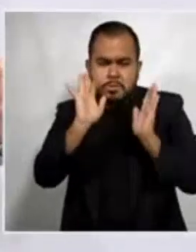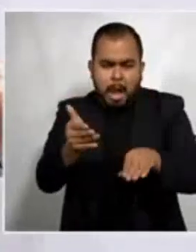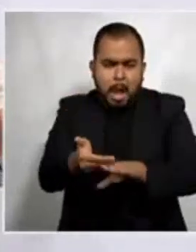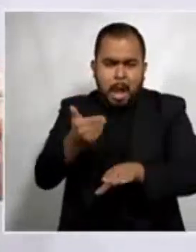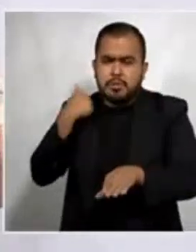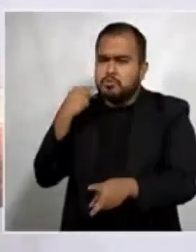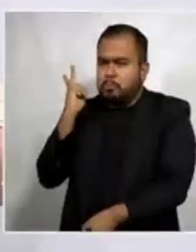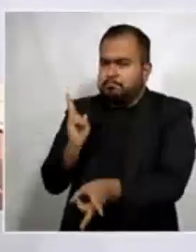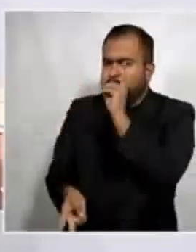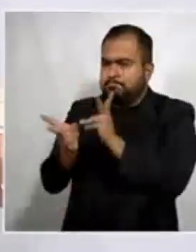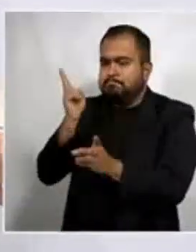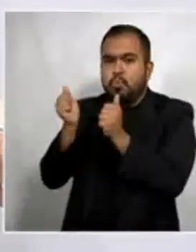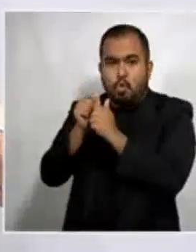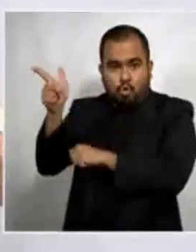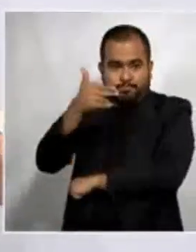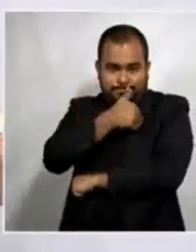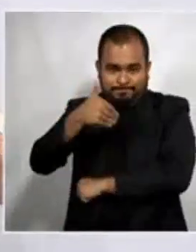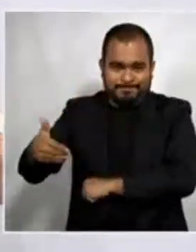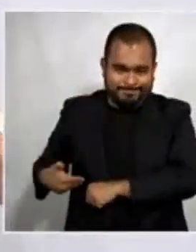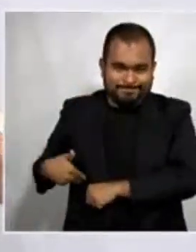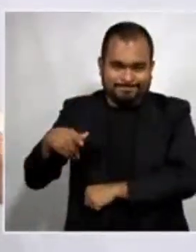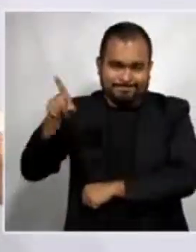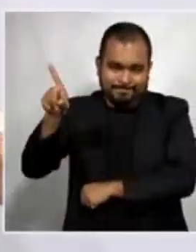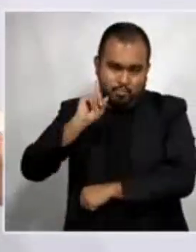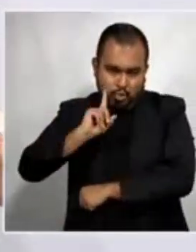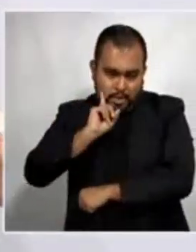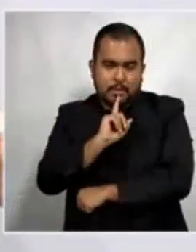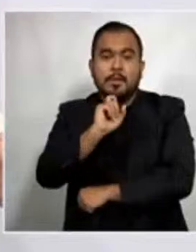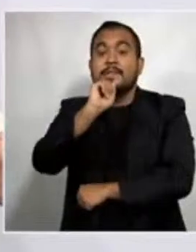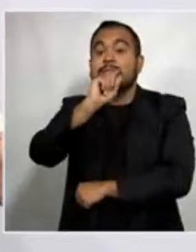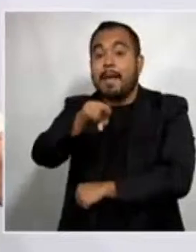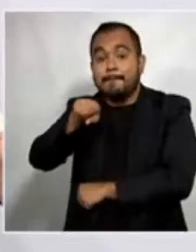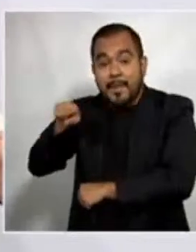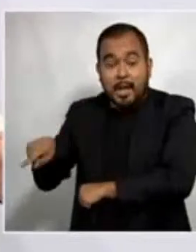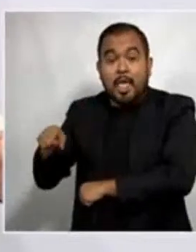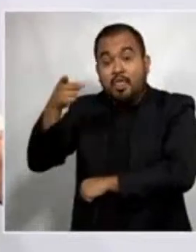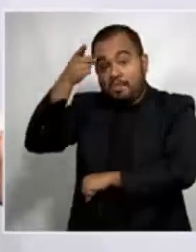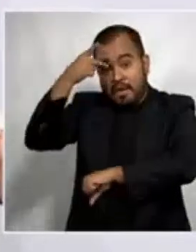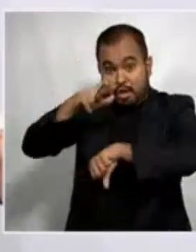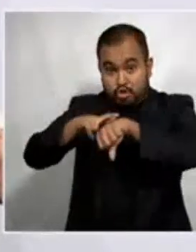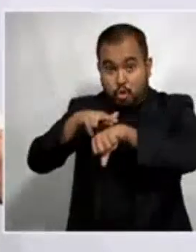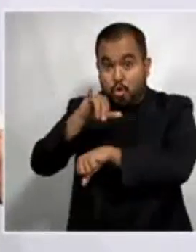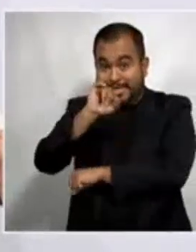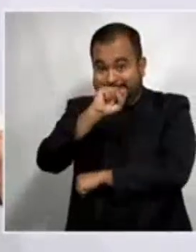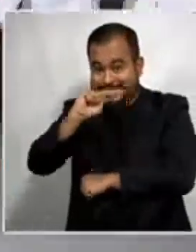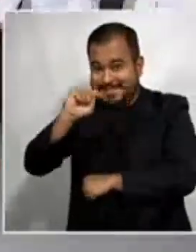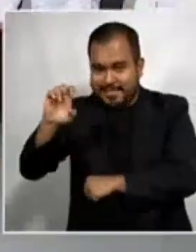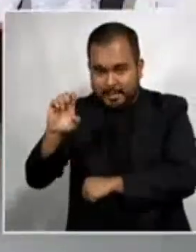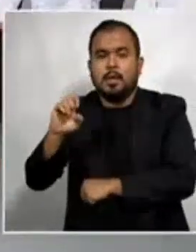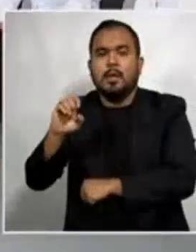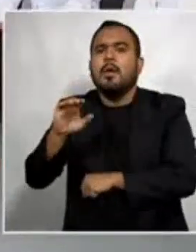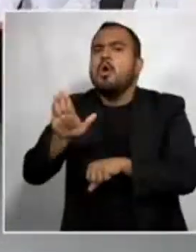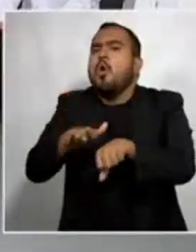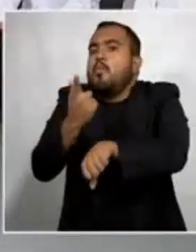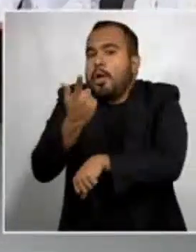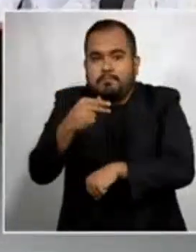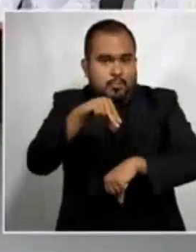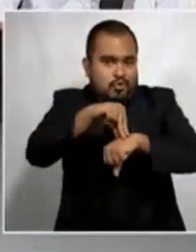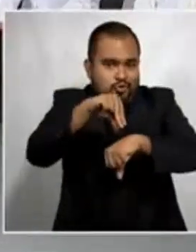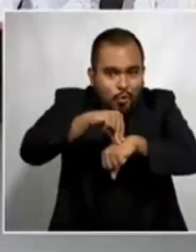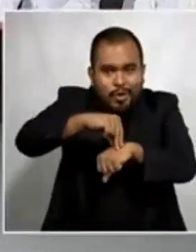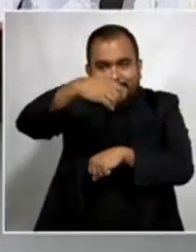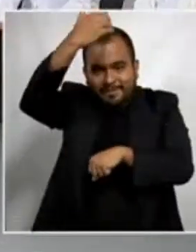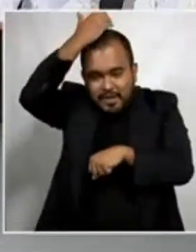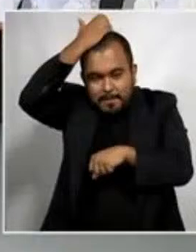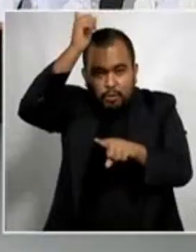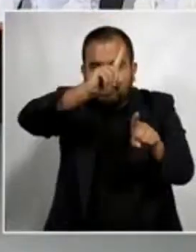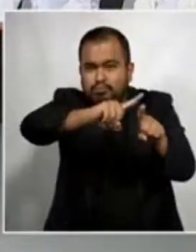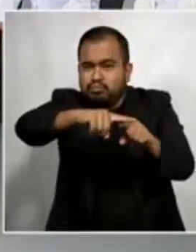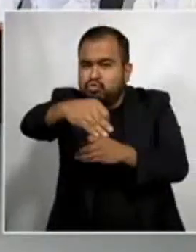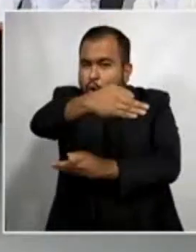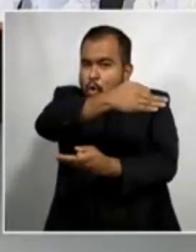como con el director del Iste, porque todo este personal médico necesita también vivienda